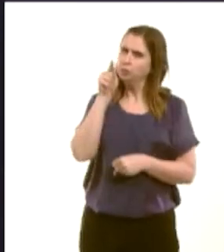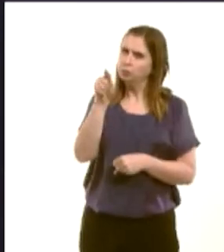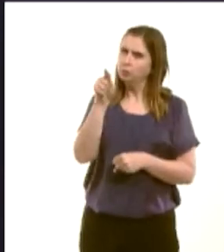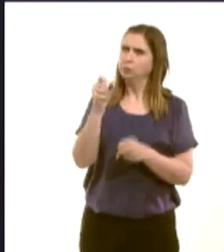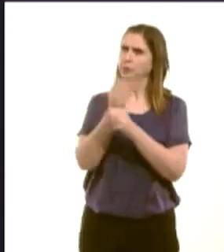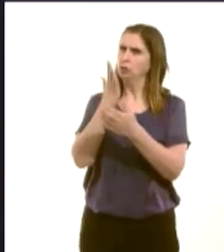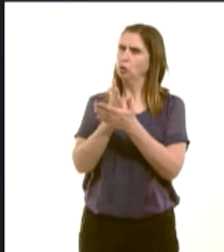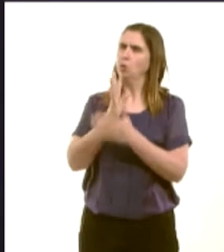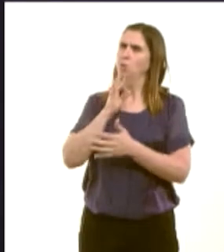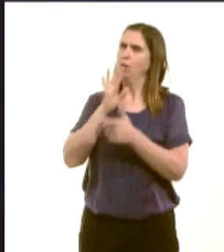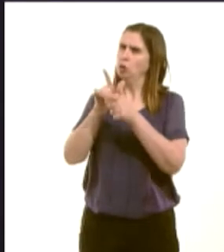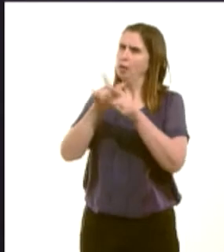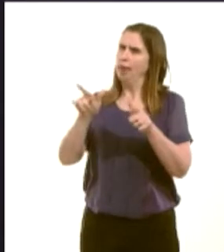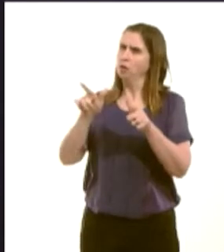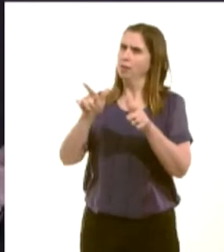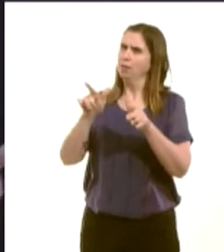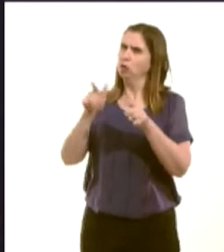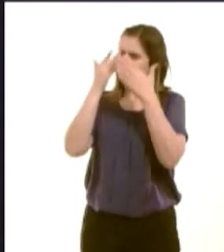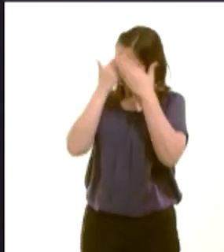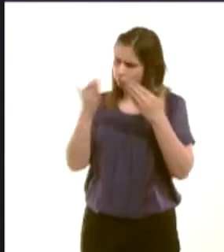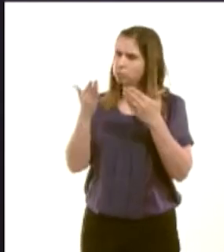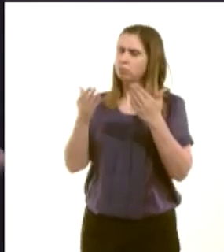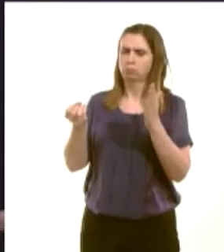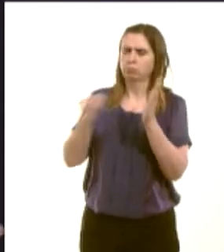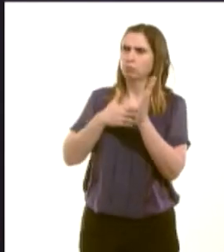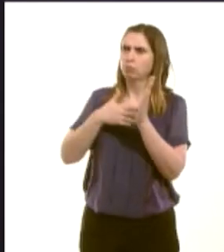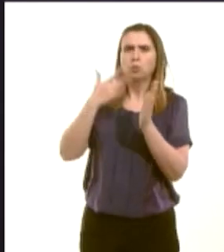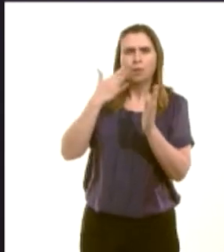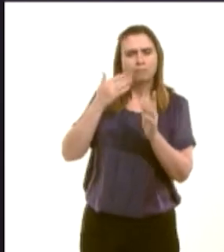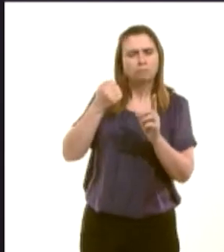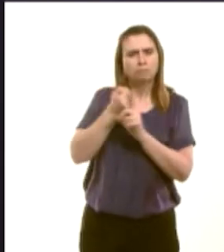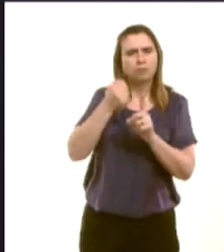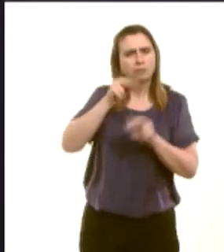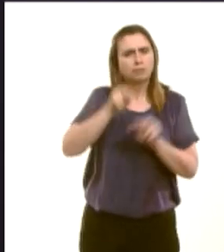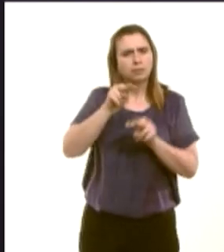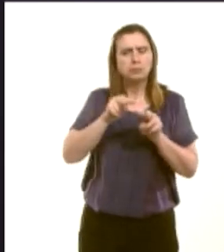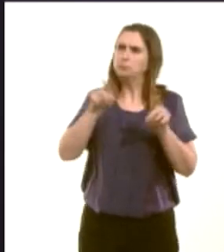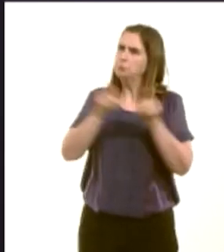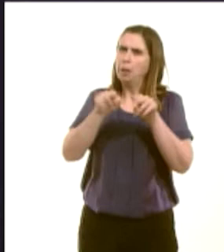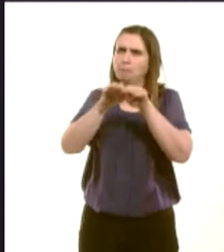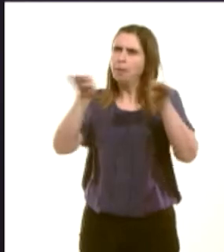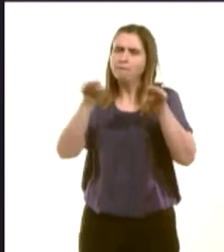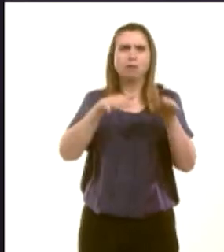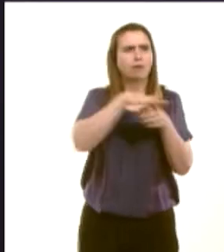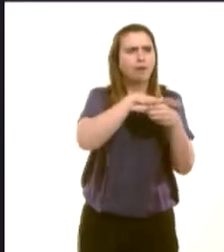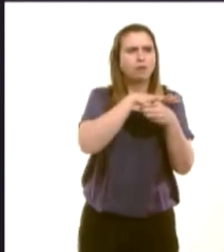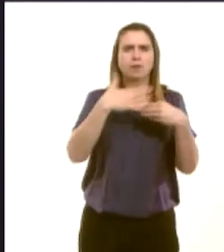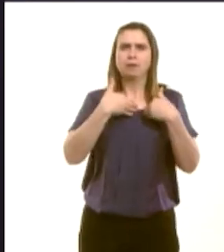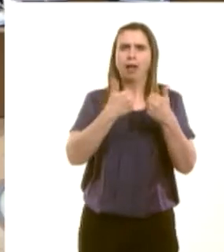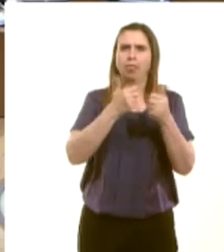yn barod i sicrhau bod y Gymraeg yn cael yr un ystyriaeth mewn astudiaethau ardrawiad ‚ír amgylchedd neu iechyd mewn rhai ceisiadau cynllunio penodol?